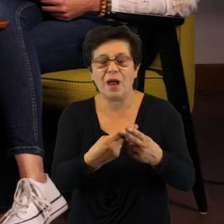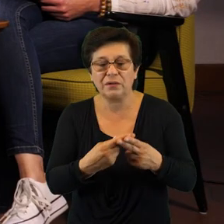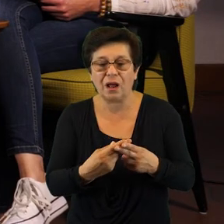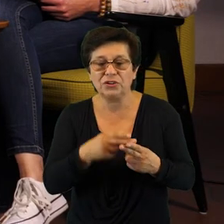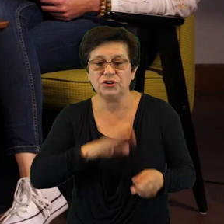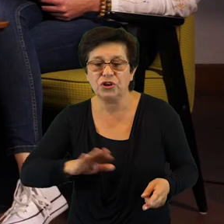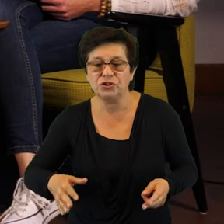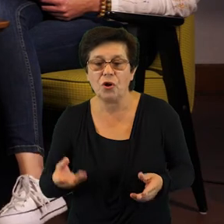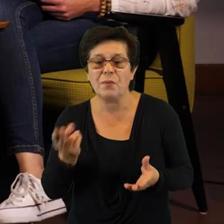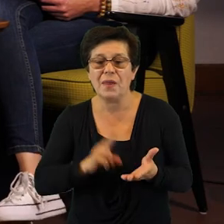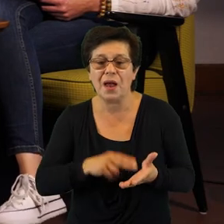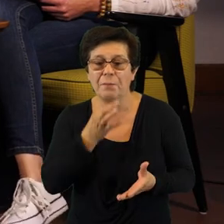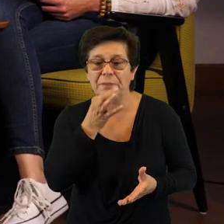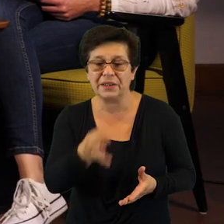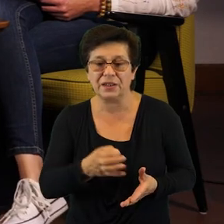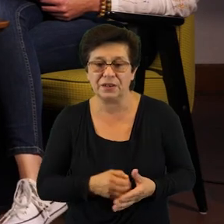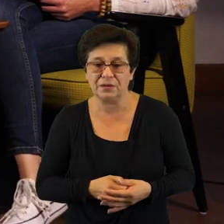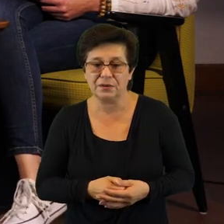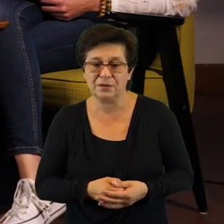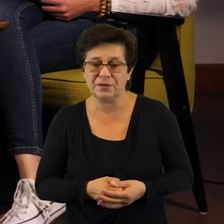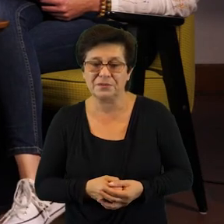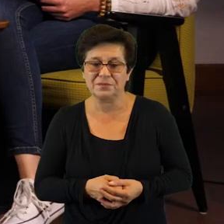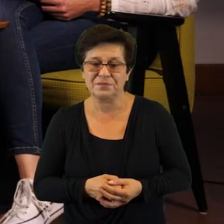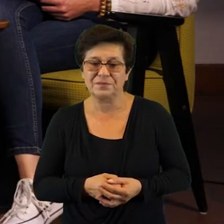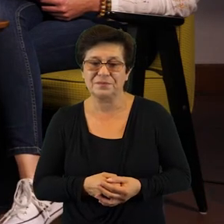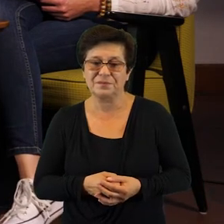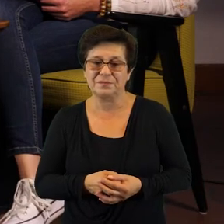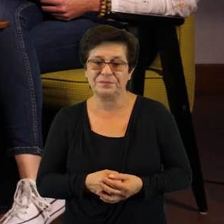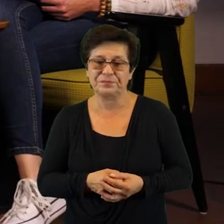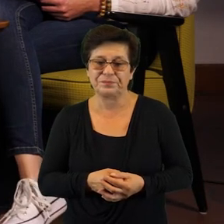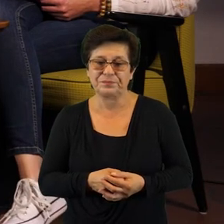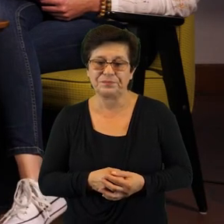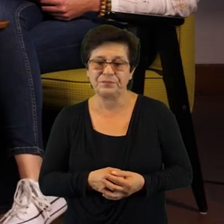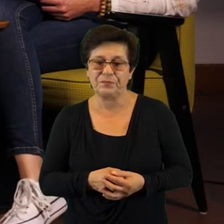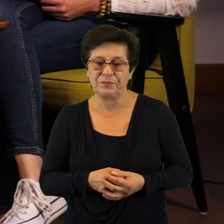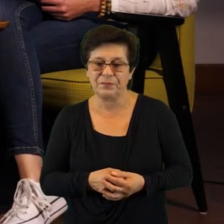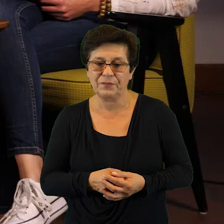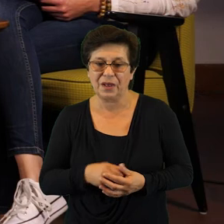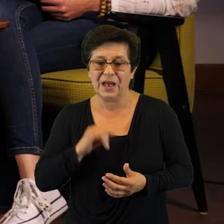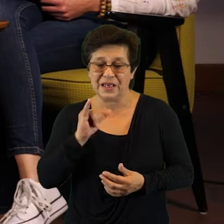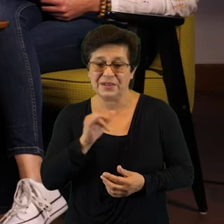I tam są te pytania, na które jedna z matek odpowiada